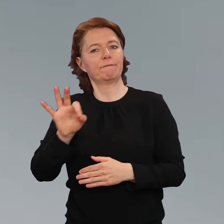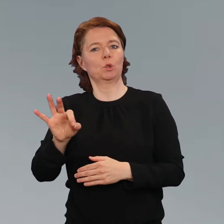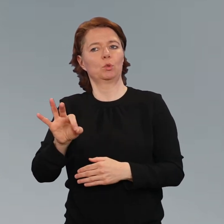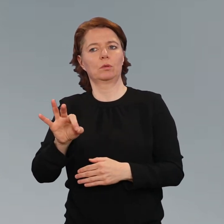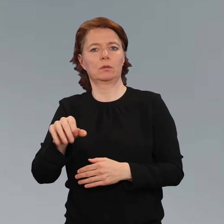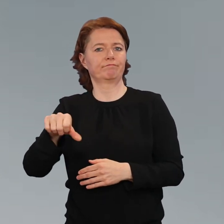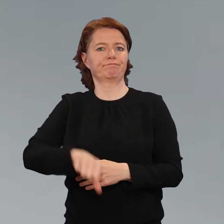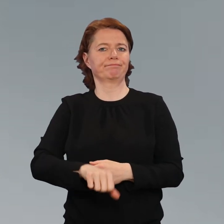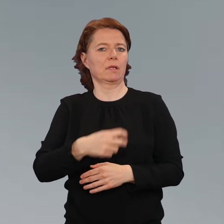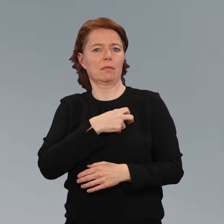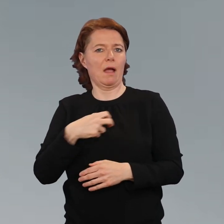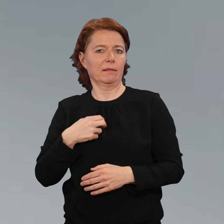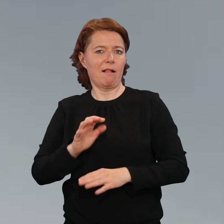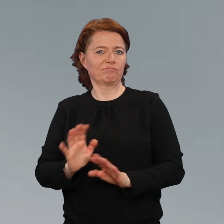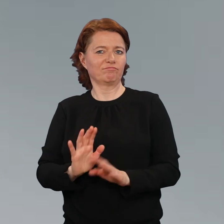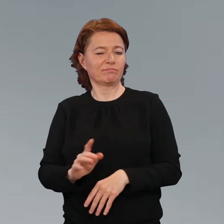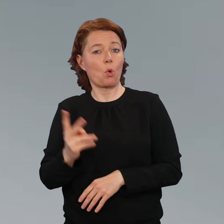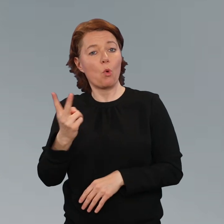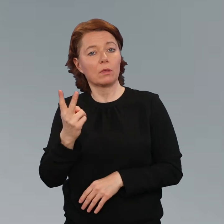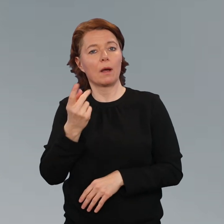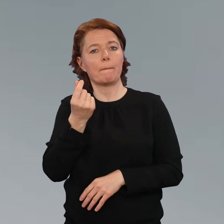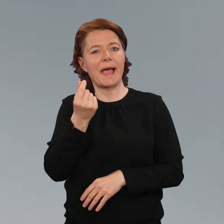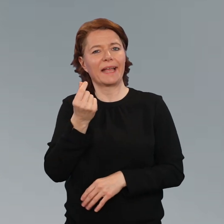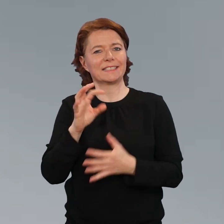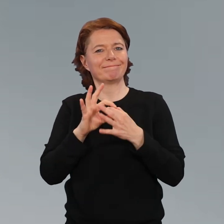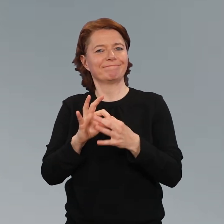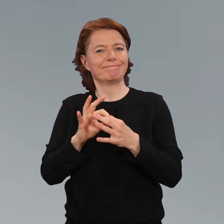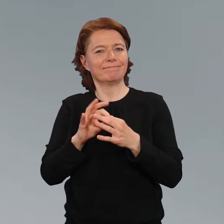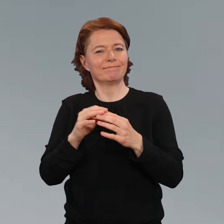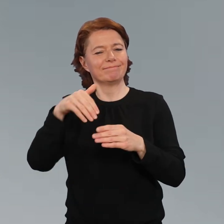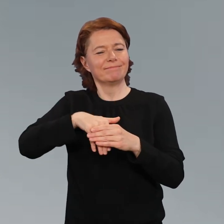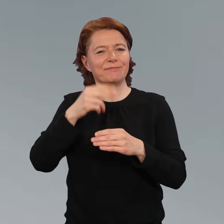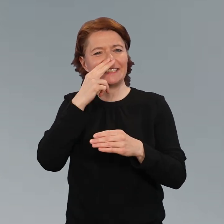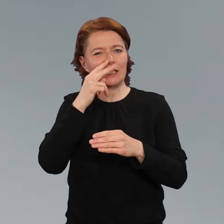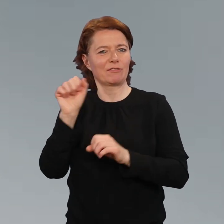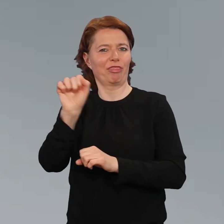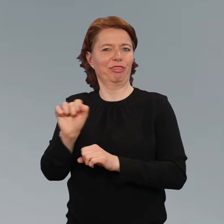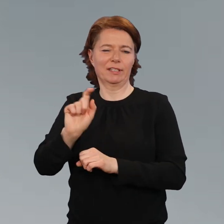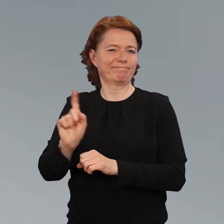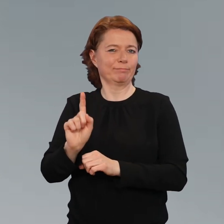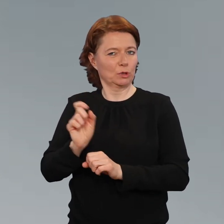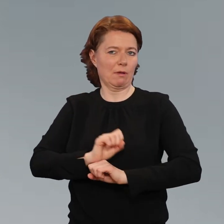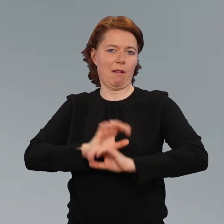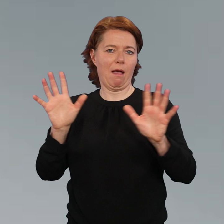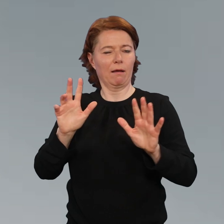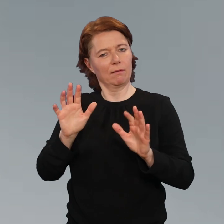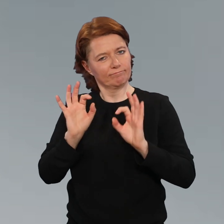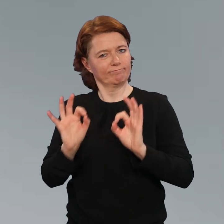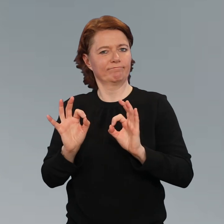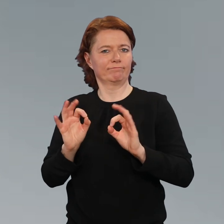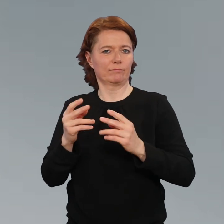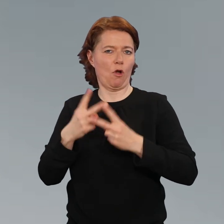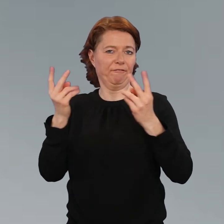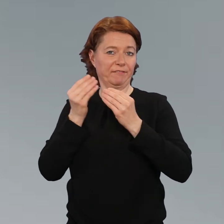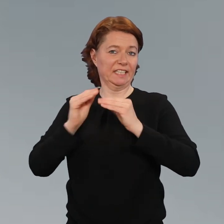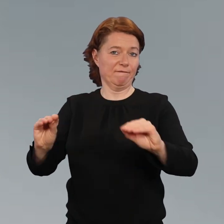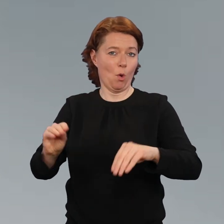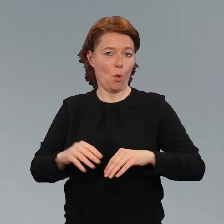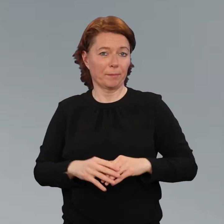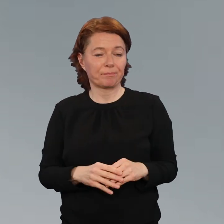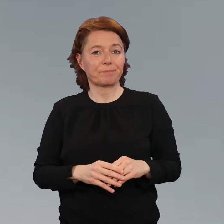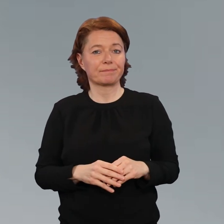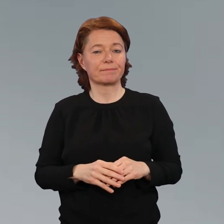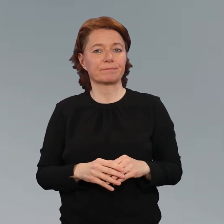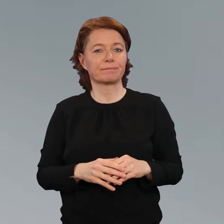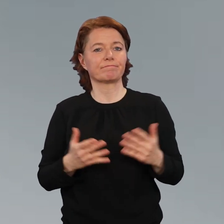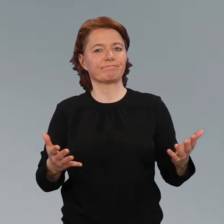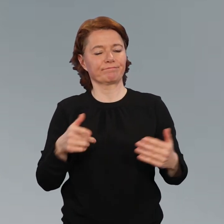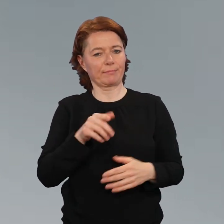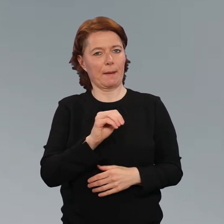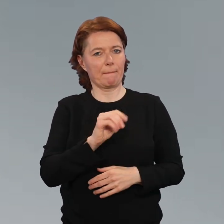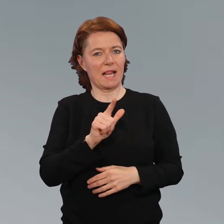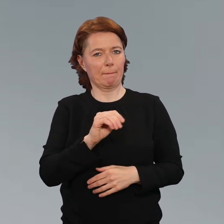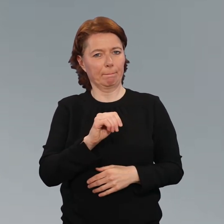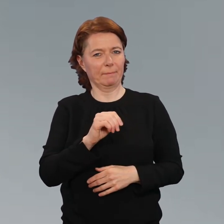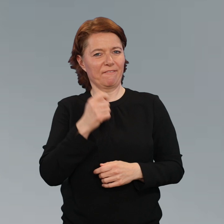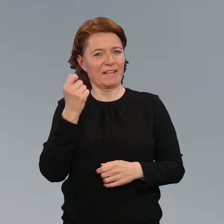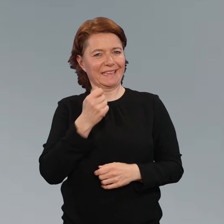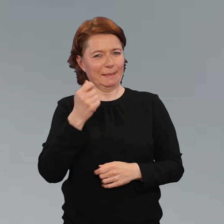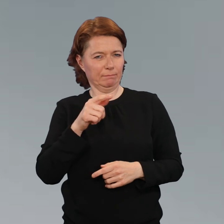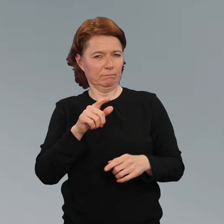Nachteile oder Preisstrukturen nicht verschweigen dürfen. Durch die Strukturen im MLM-Vertrieb ist es für